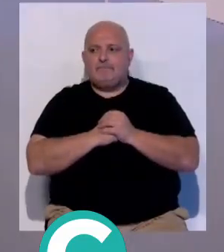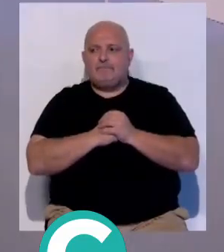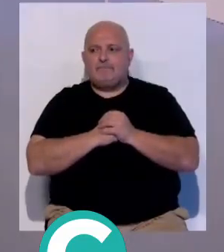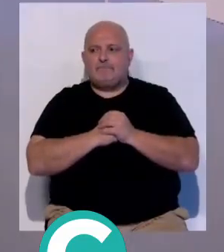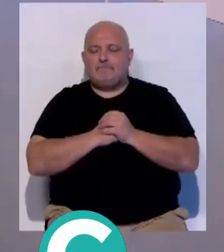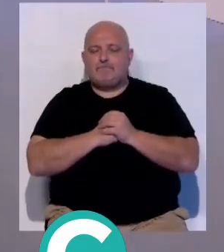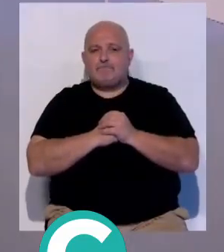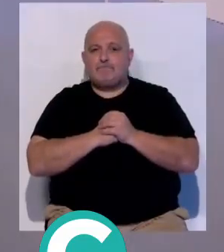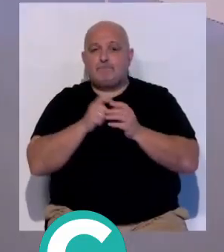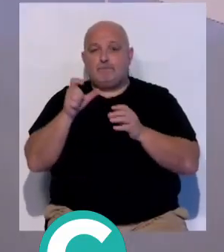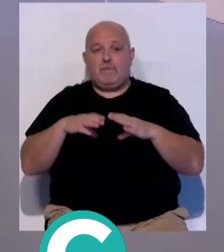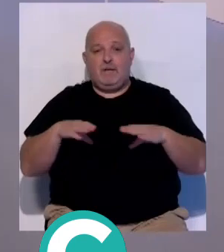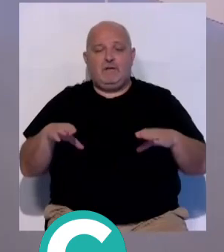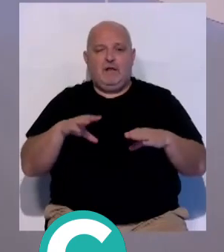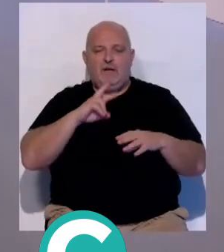es un argentino lo dejan hablar se queda solo